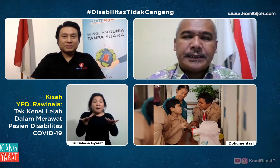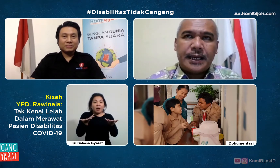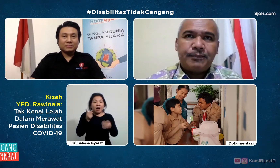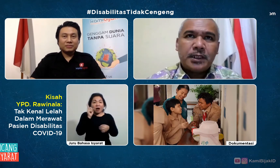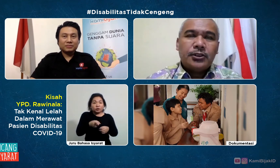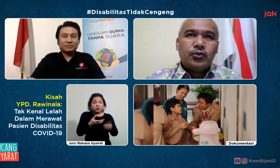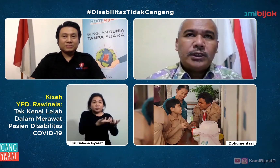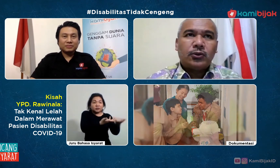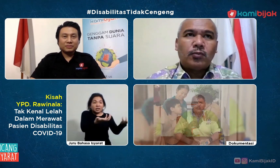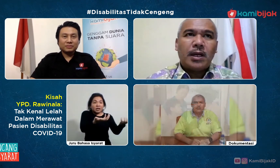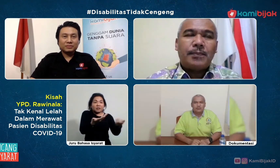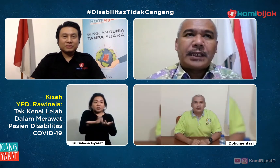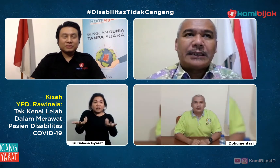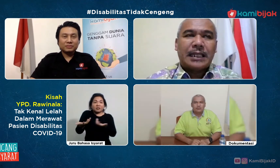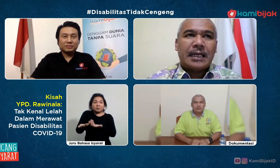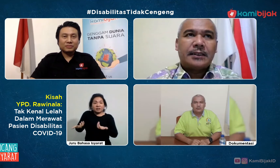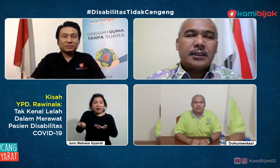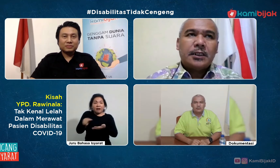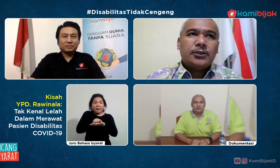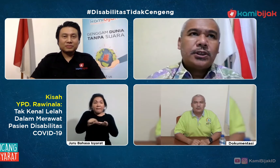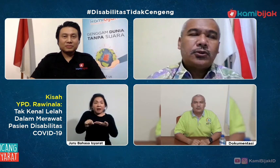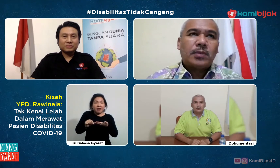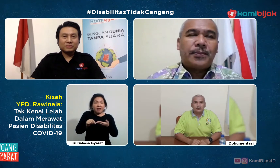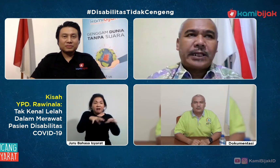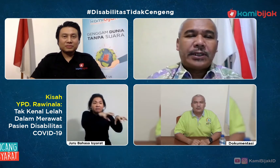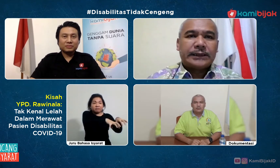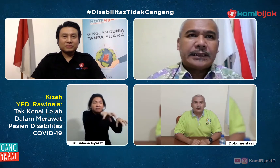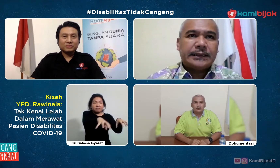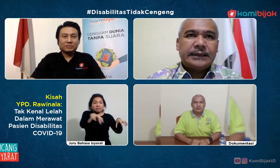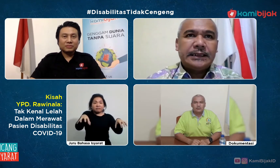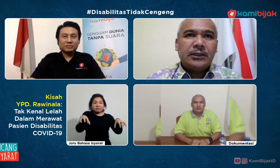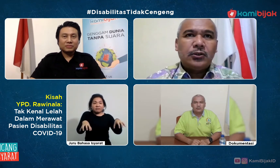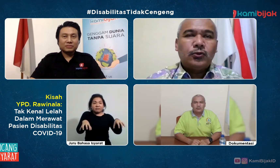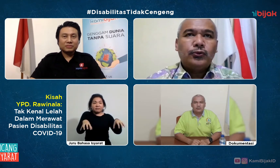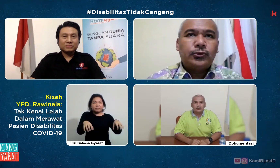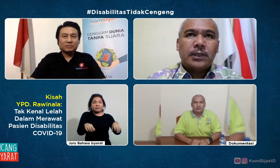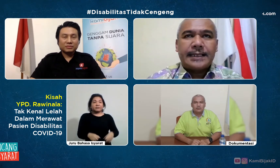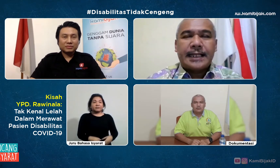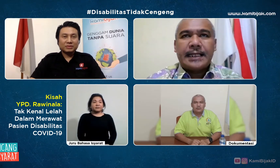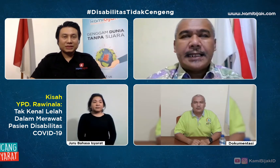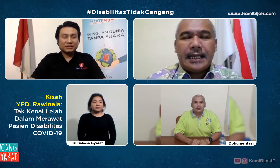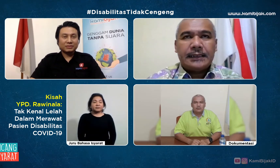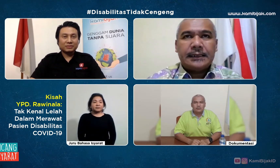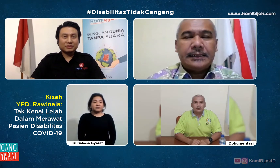yang namanya unit rumah perawatan unit rumah perawatan ini untuk anak-anak